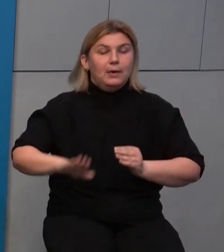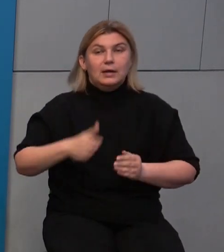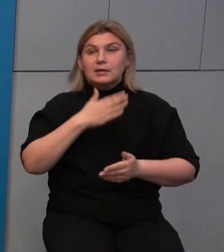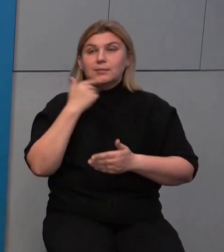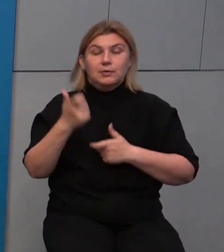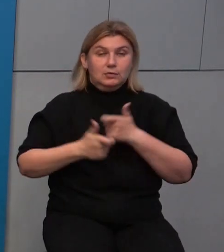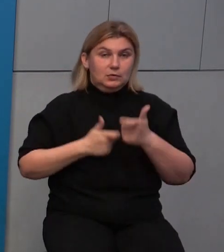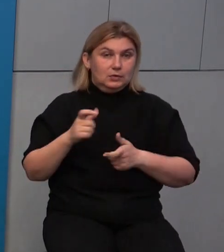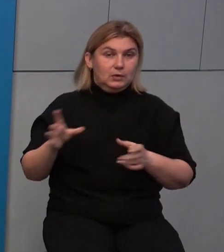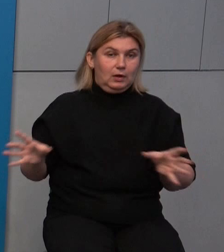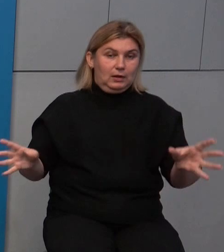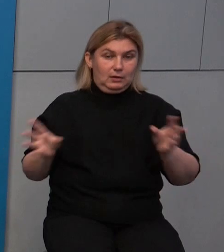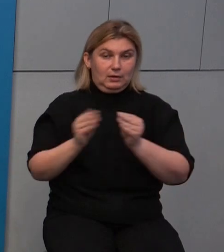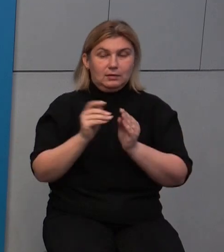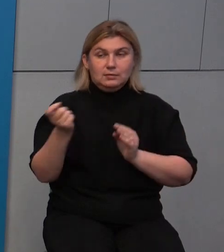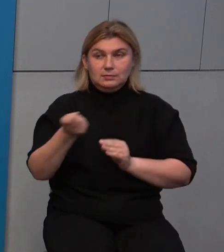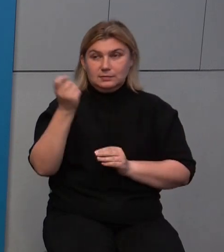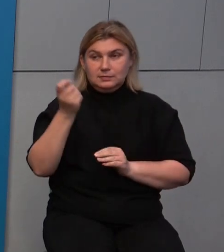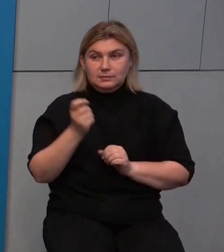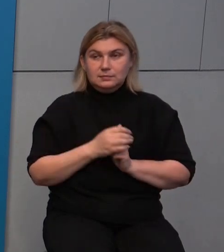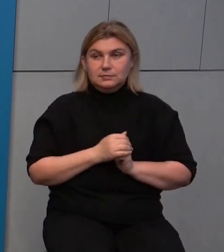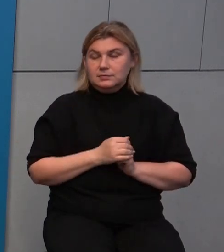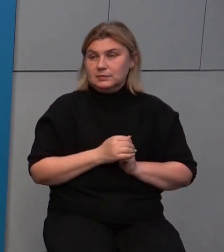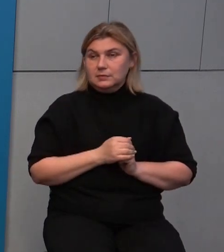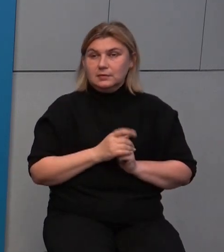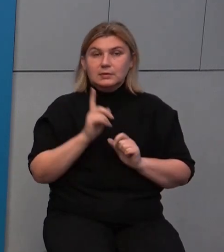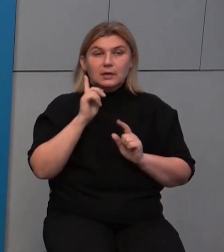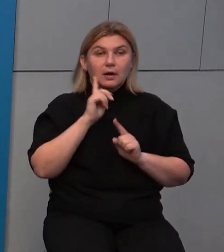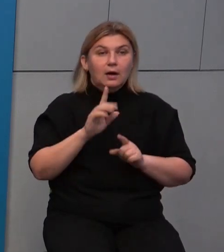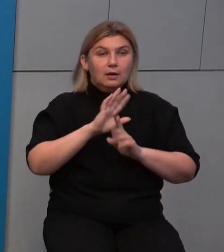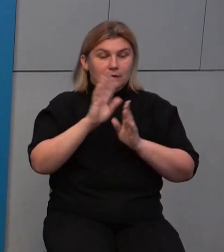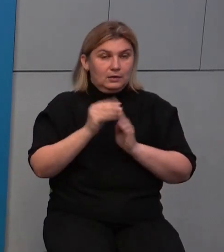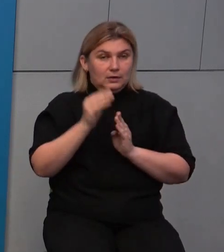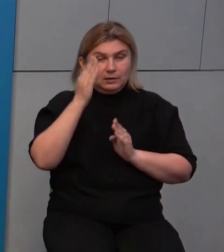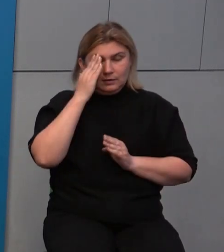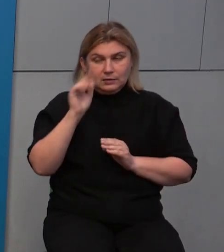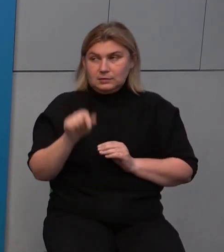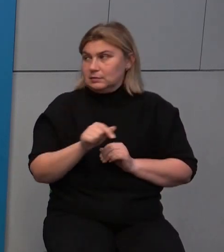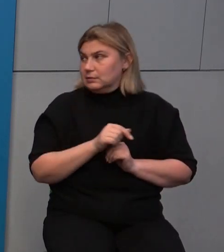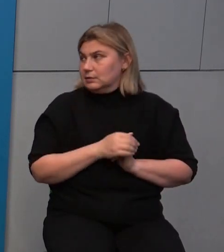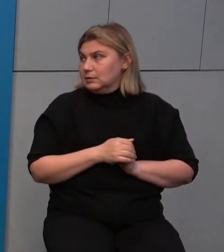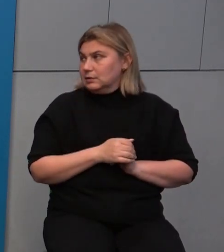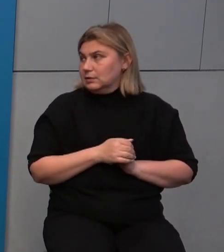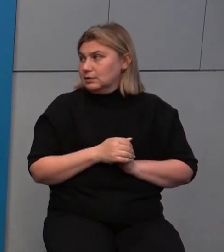to on z nim jeździł, więc naprawdę oni wszyscy go znali, więc on nie mógł nigdzie iść.